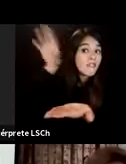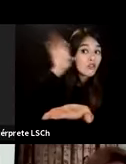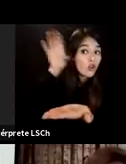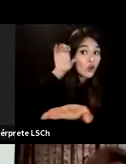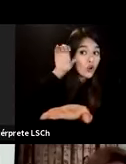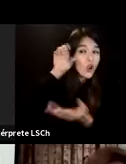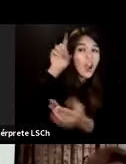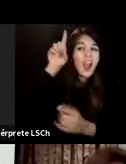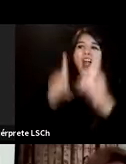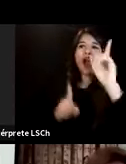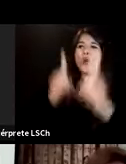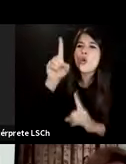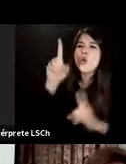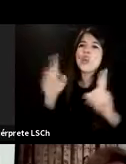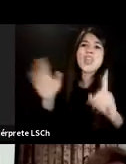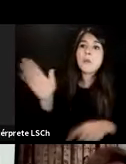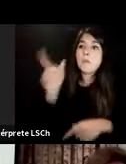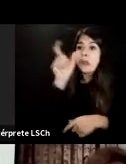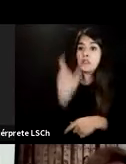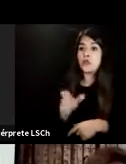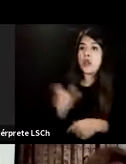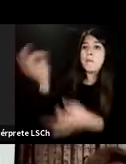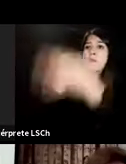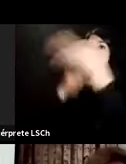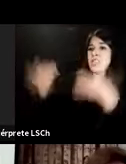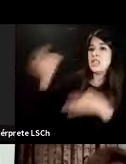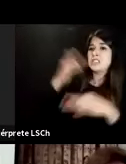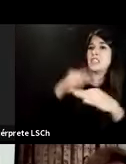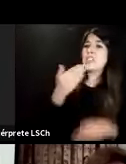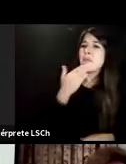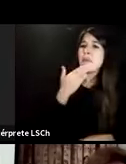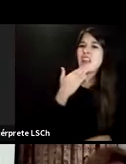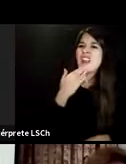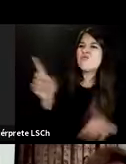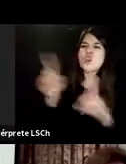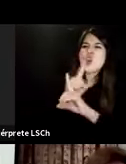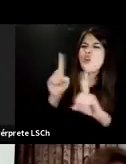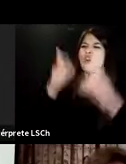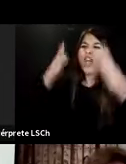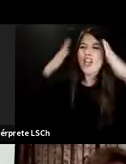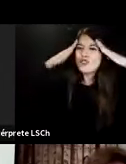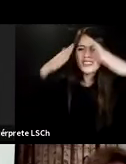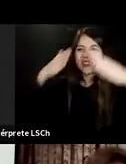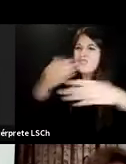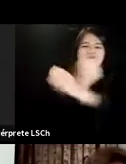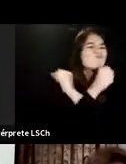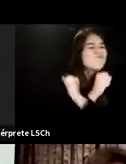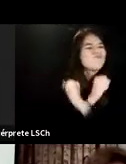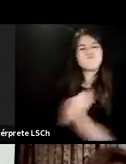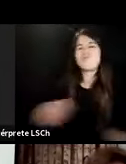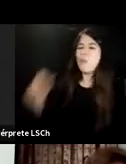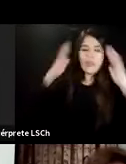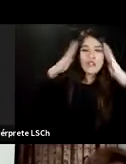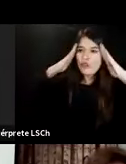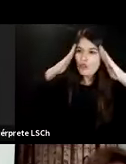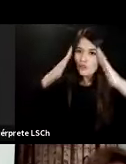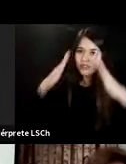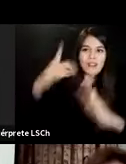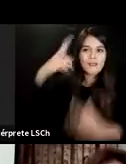contra los audiolibros me han comentado cosas como "no me voy a concentrar". Y son personas que muchas veces escuchan